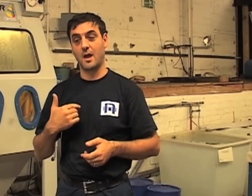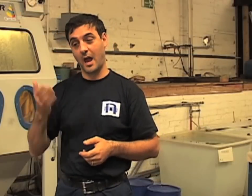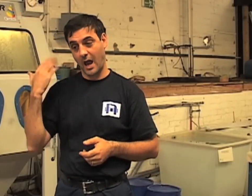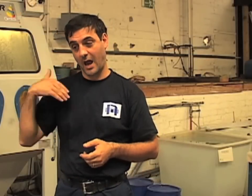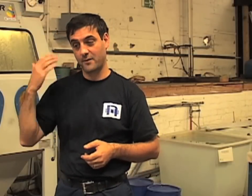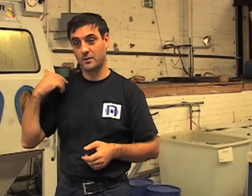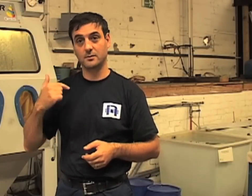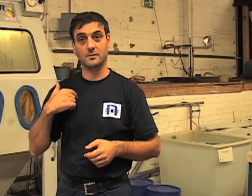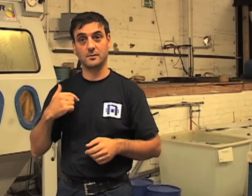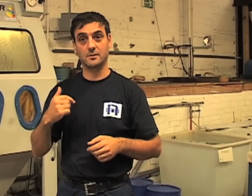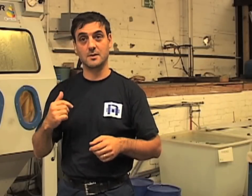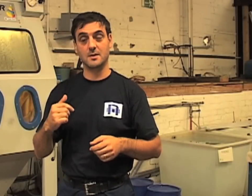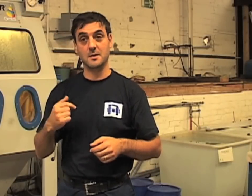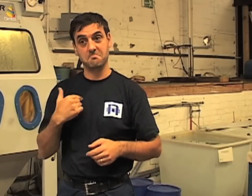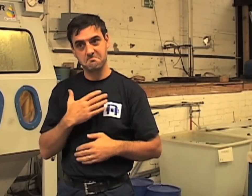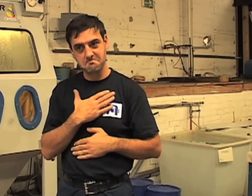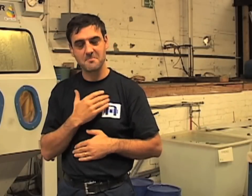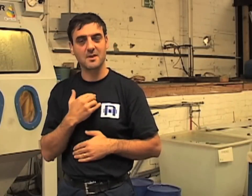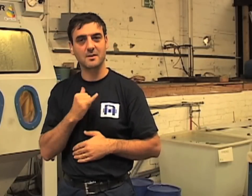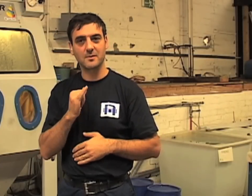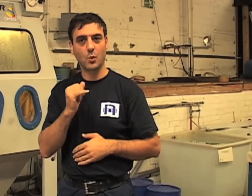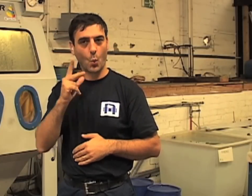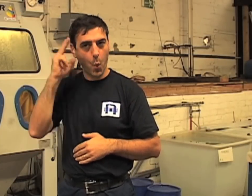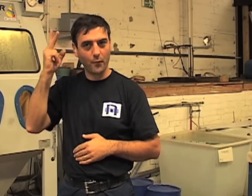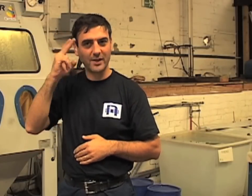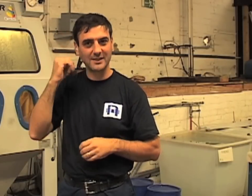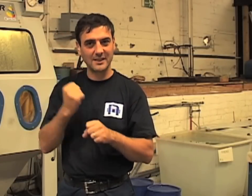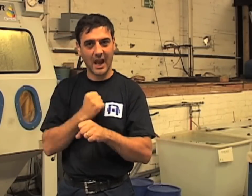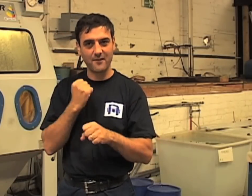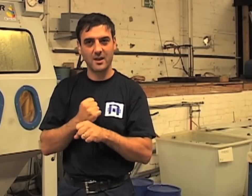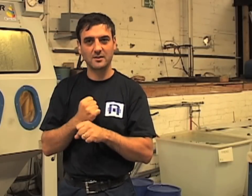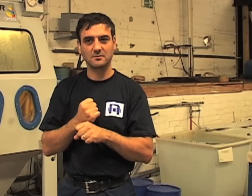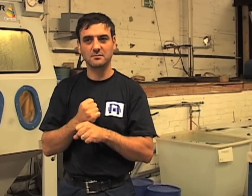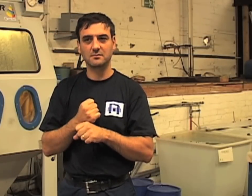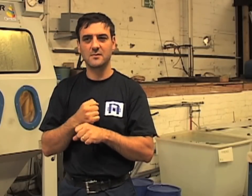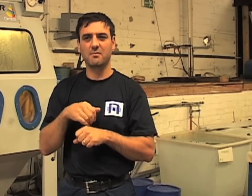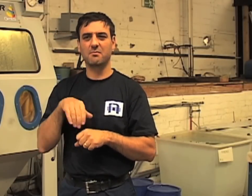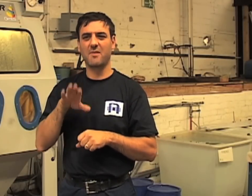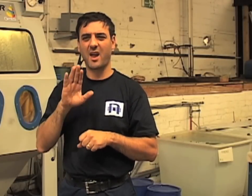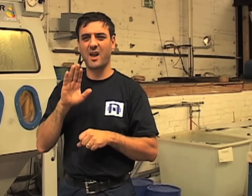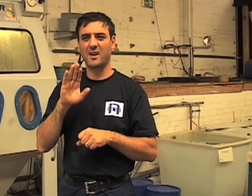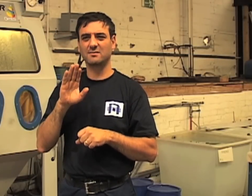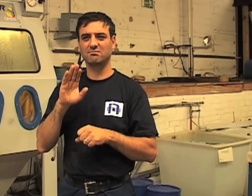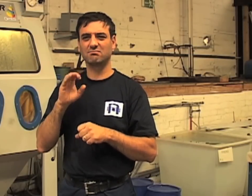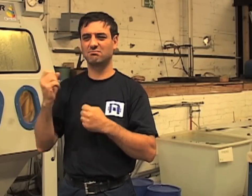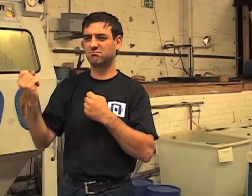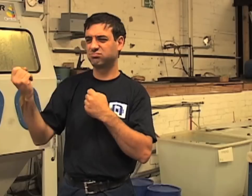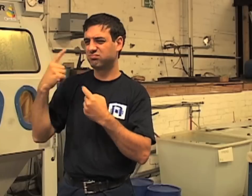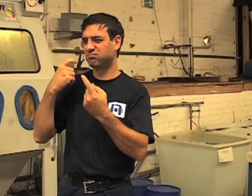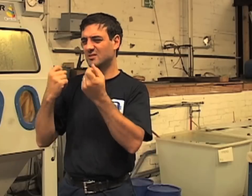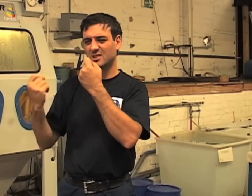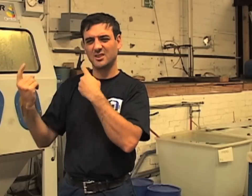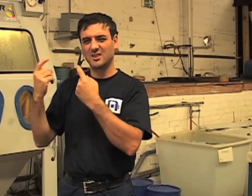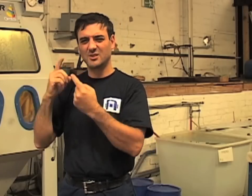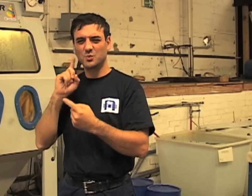Finalement, même si ma passion restait la coiffure, J'ai été découragé par les critiques liées à ma surdité.